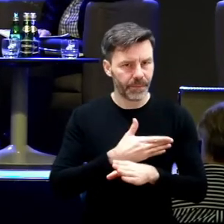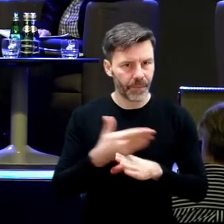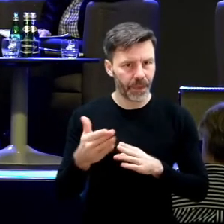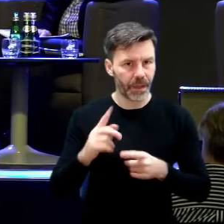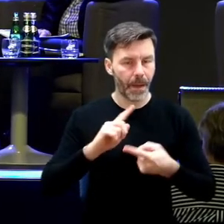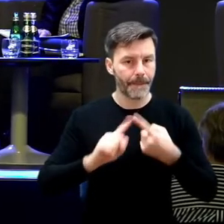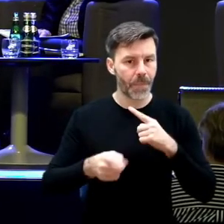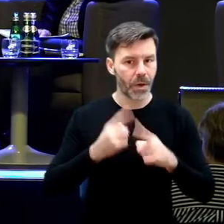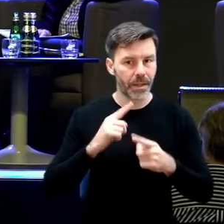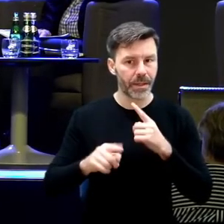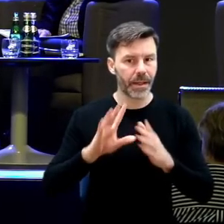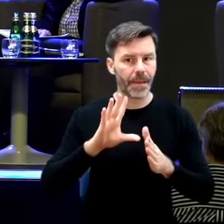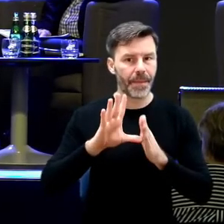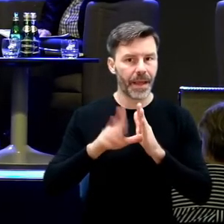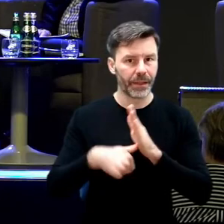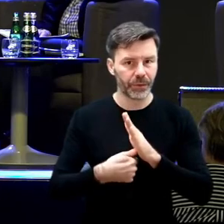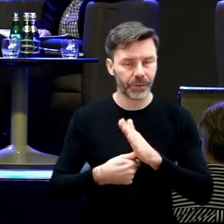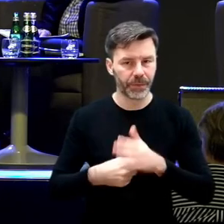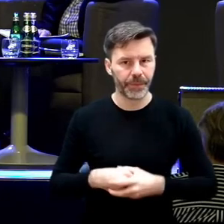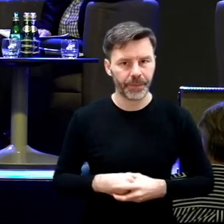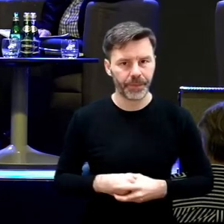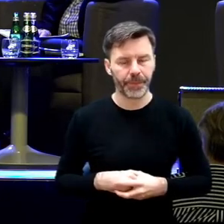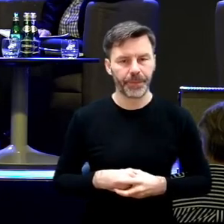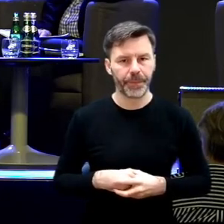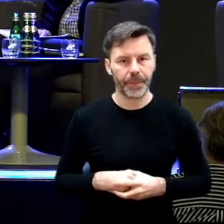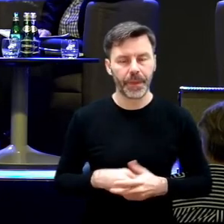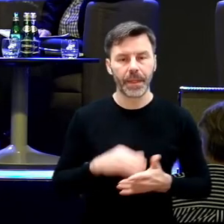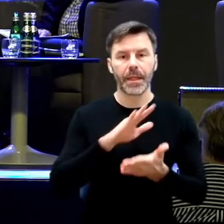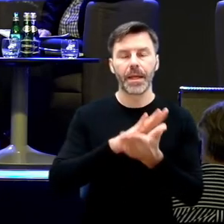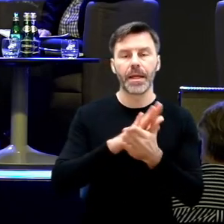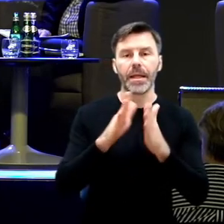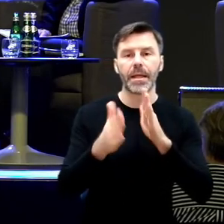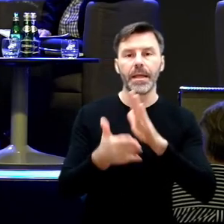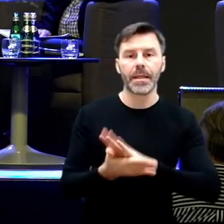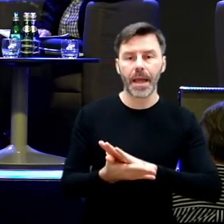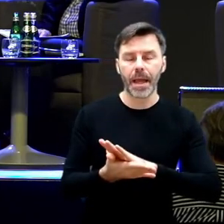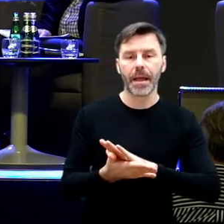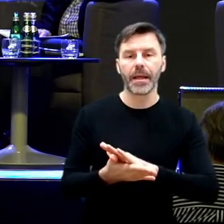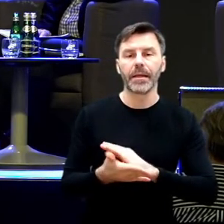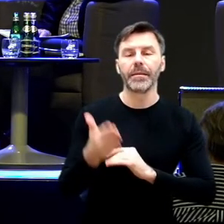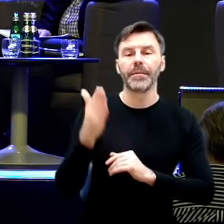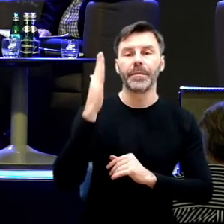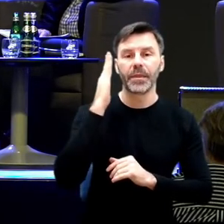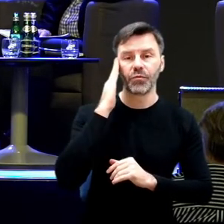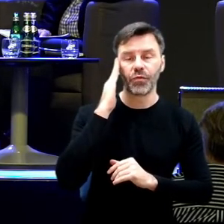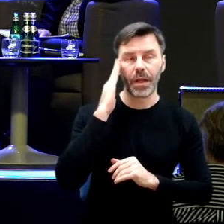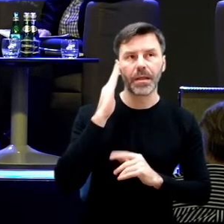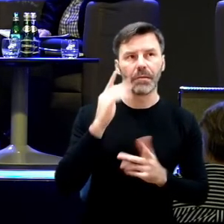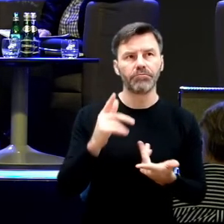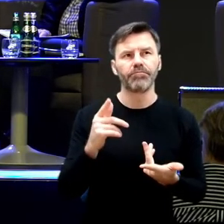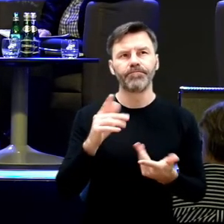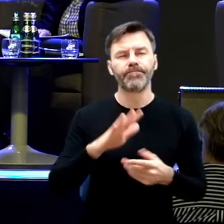Rynek mieszkaniowy jest tym specyficznym obszarem penetracji zarówno sektora prywatnego,